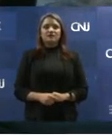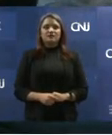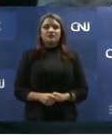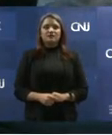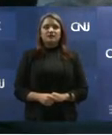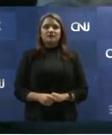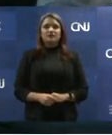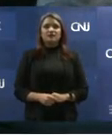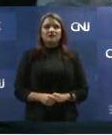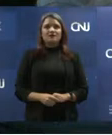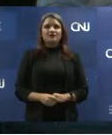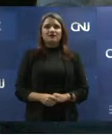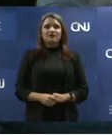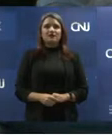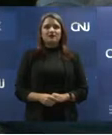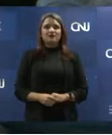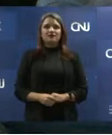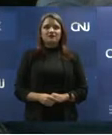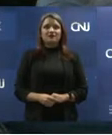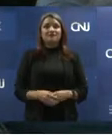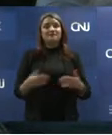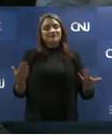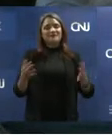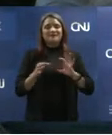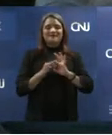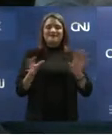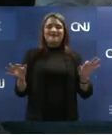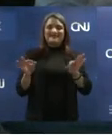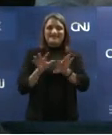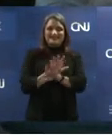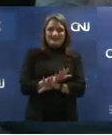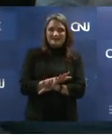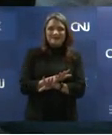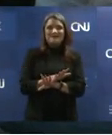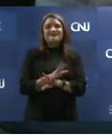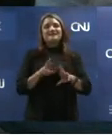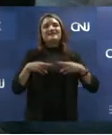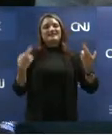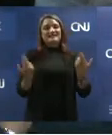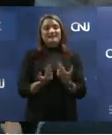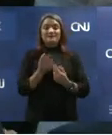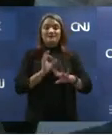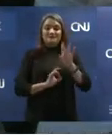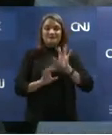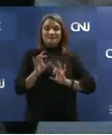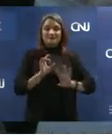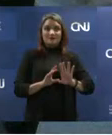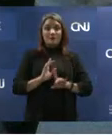com a devida autorização. Declaramos encerrada essa solenidades e instantes daremos início